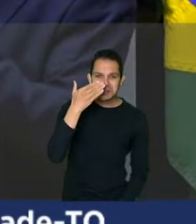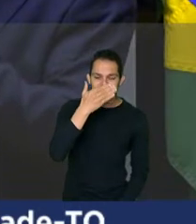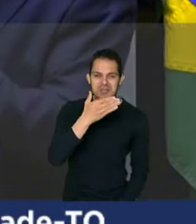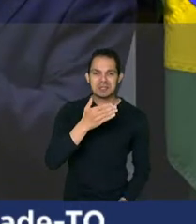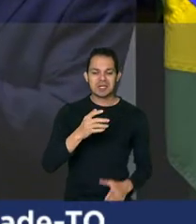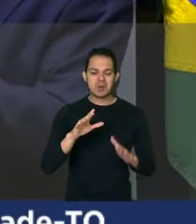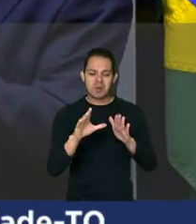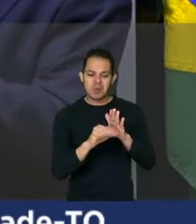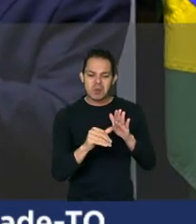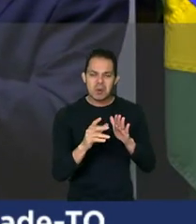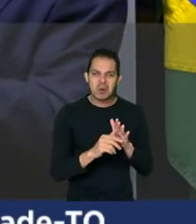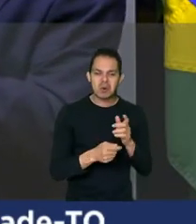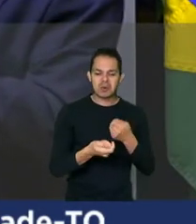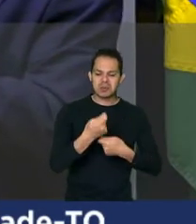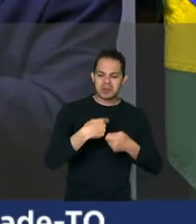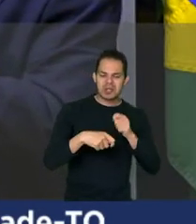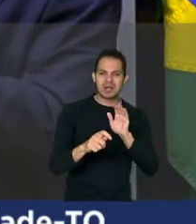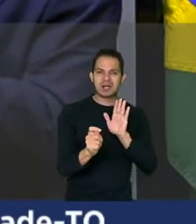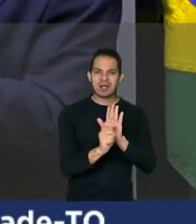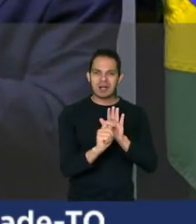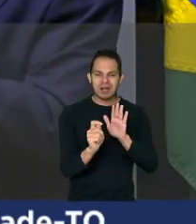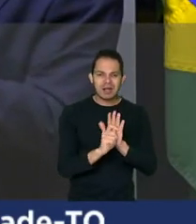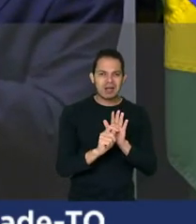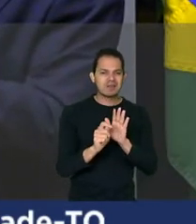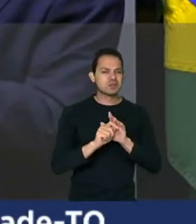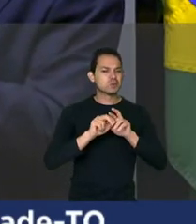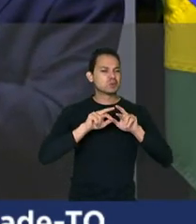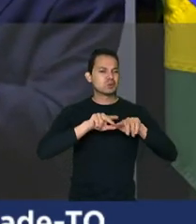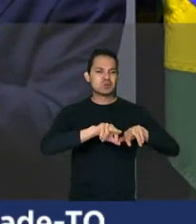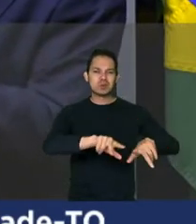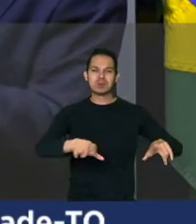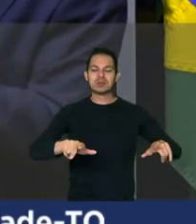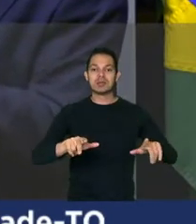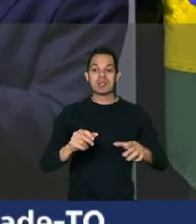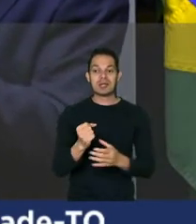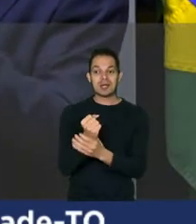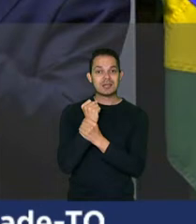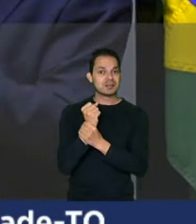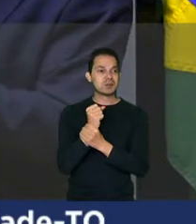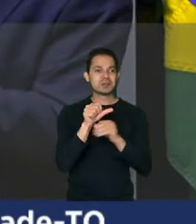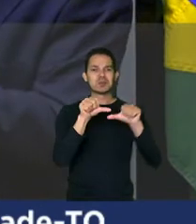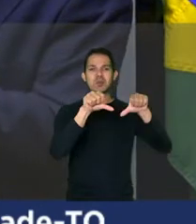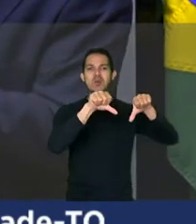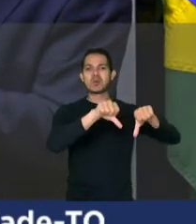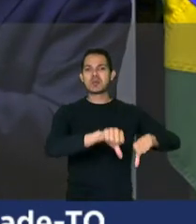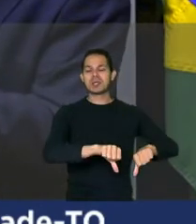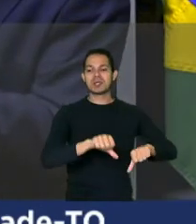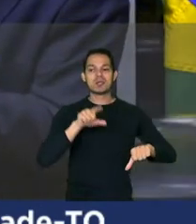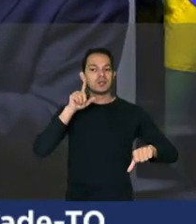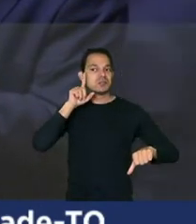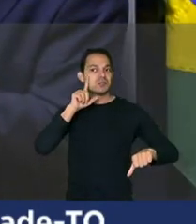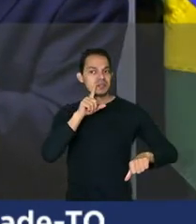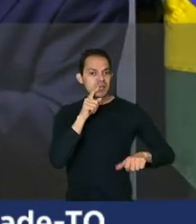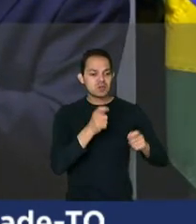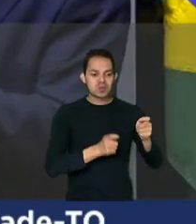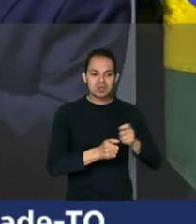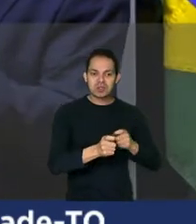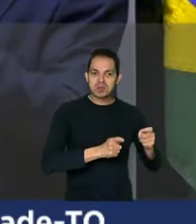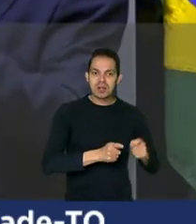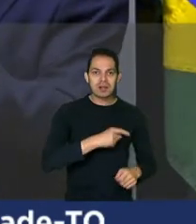EXEMPLO DE JOGOS DO MUNDO EM LAS VEGAS, ROUBO, ESTUPRO, PROSTITUIÇÃO, TRÁFICO E ETC.. TODOS SABEM QUE OS NÚMEROS DA SEGURANÇA SÃO HORRÍVEIS, SEM OS ESTADOS